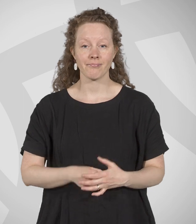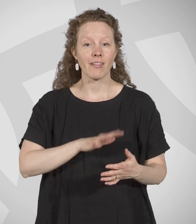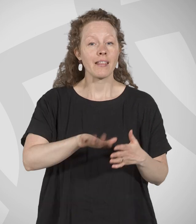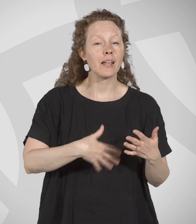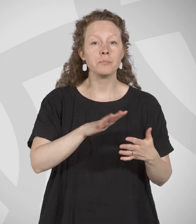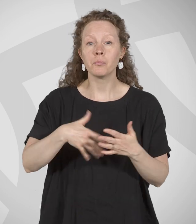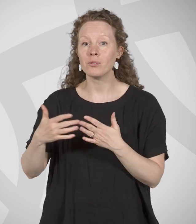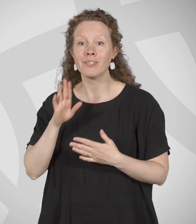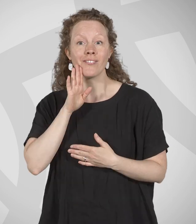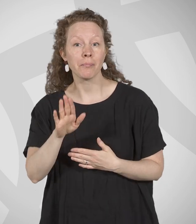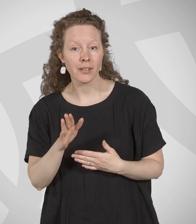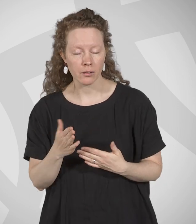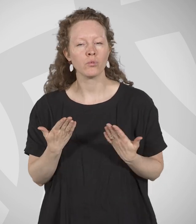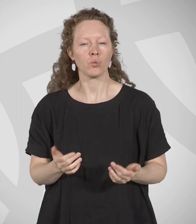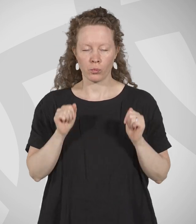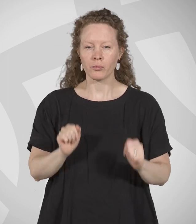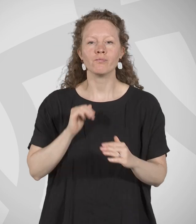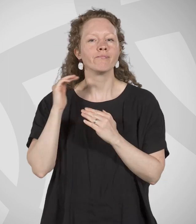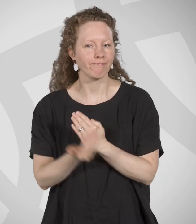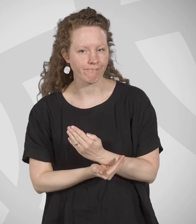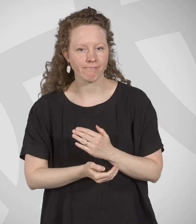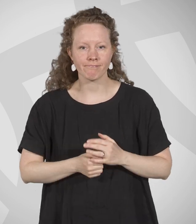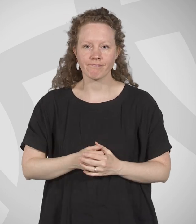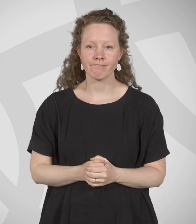Nu är det dags att säkra framtiden för teckenspråken.